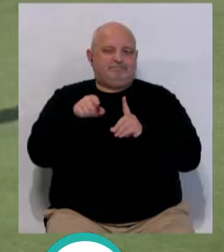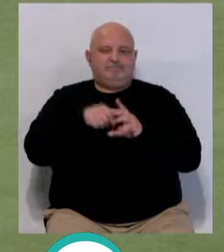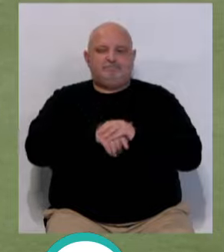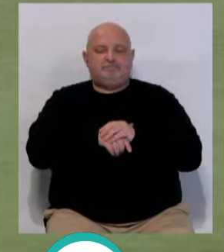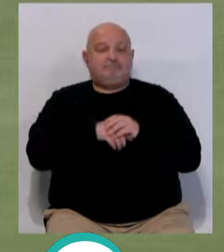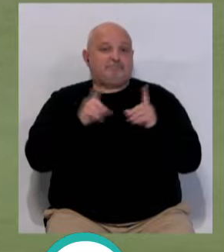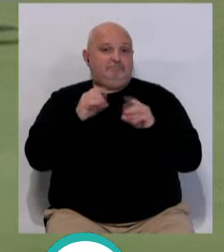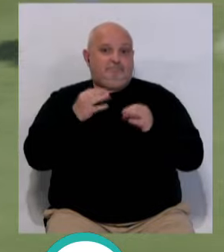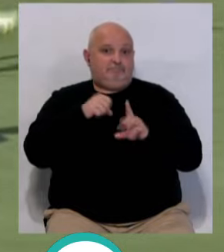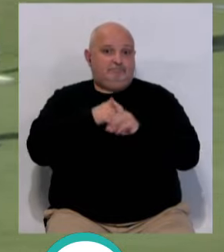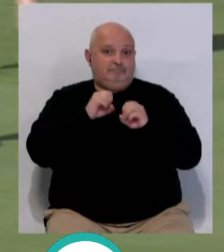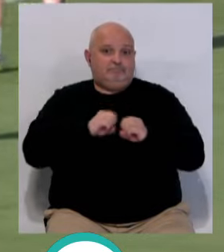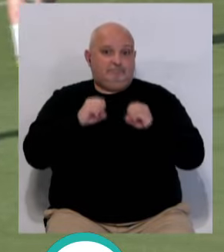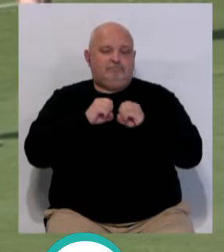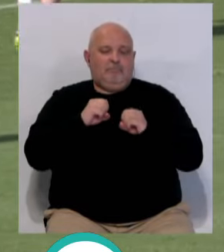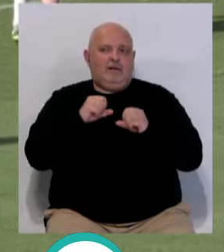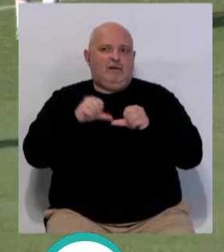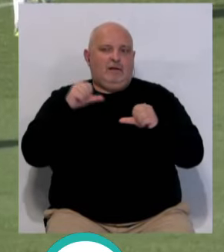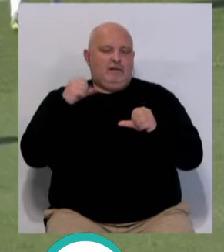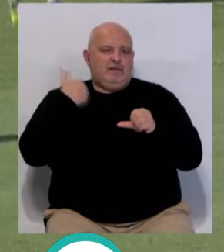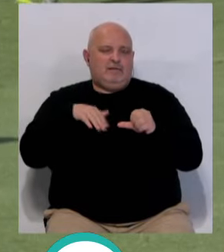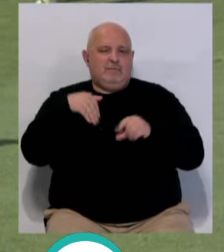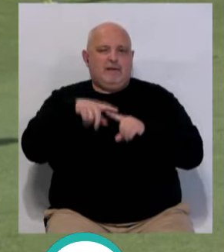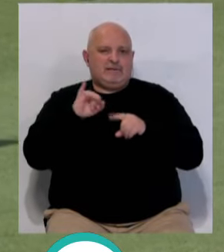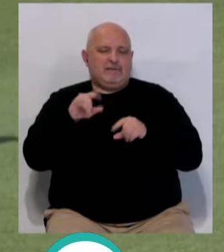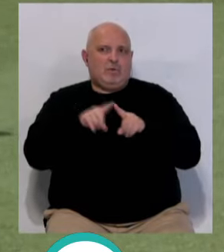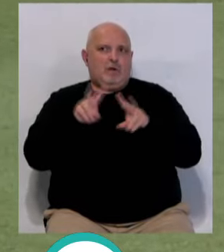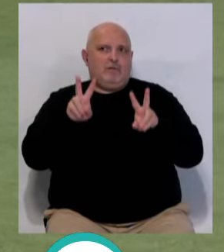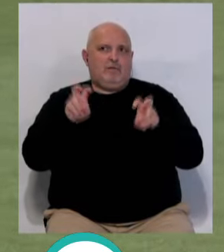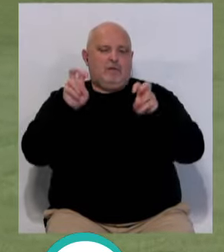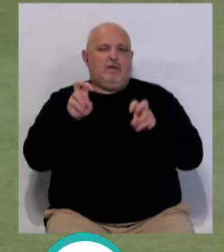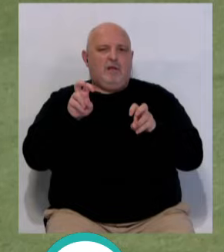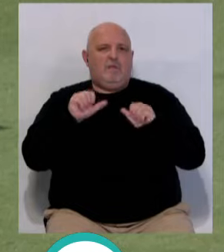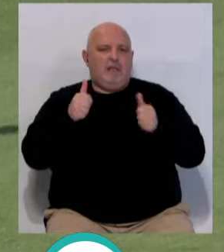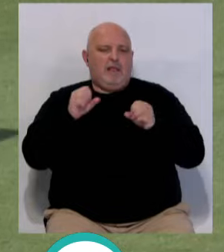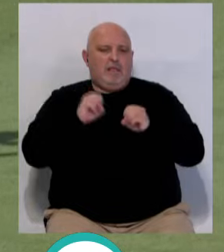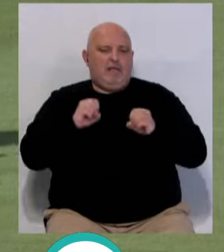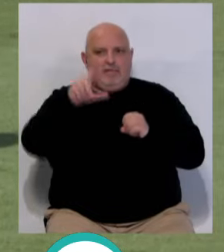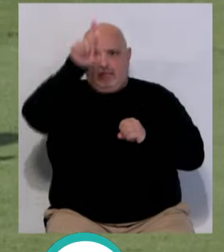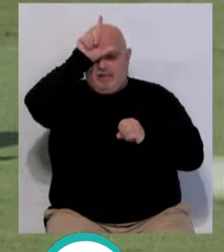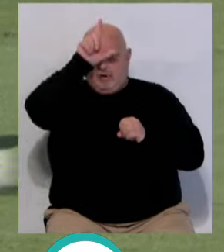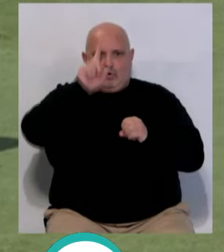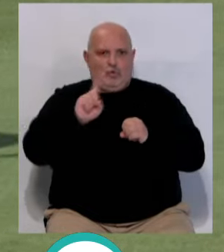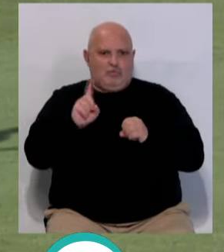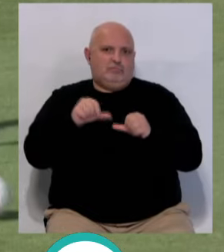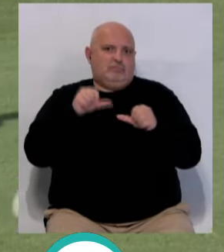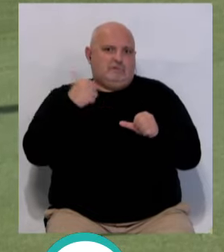no debería de tenerla porque ya tiene muchos tiros dados no estamos hablando de masi Gómez no estamos hablando de un chaval que está empezando ahora a jugar no como tú bien has dicho que Marcelo